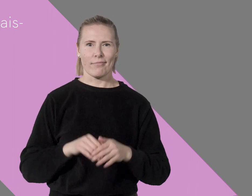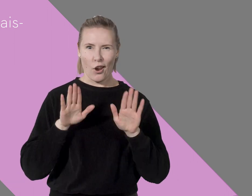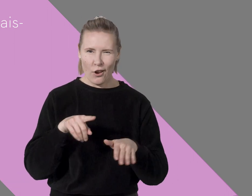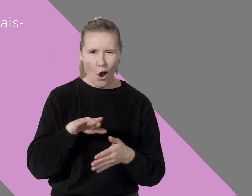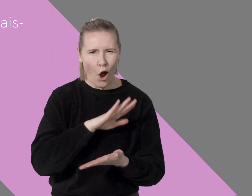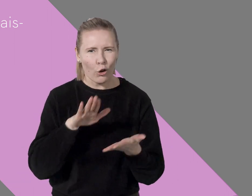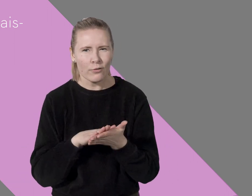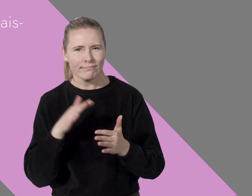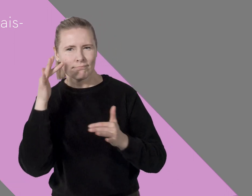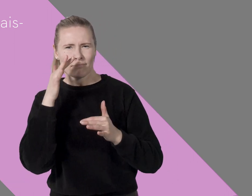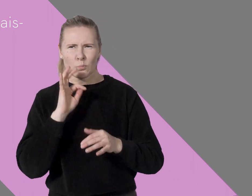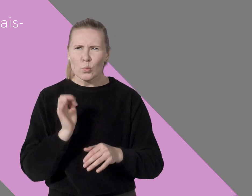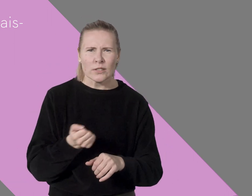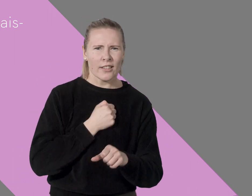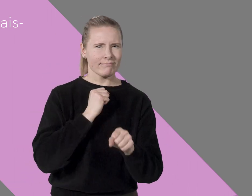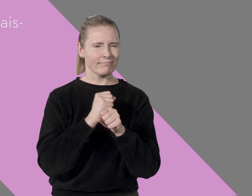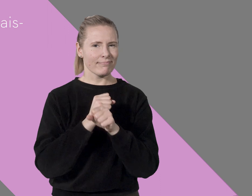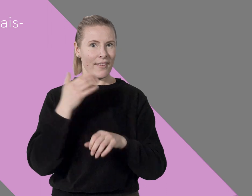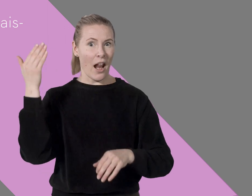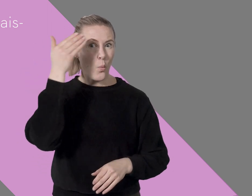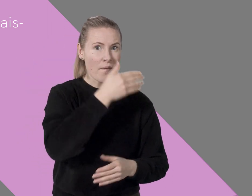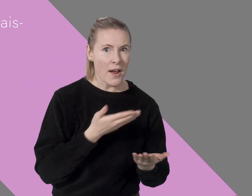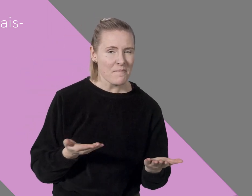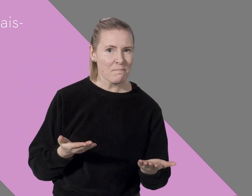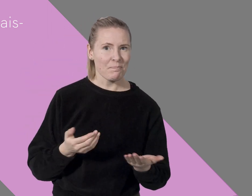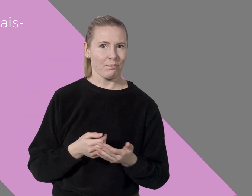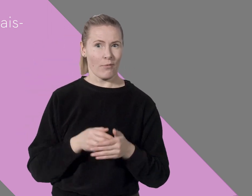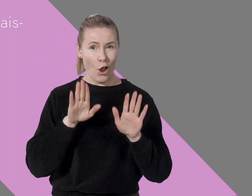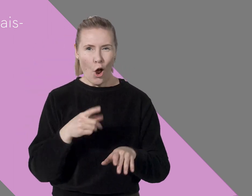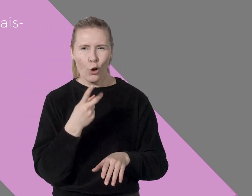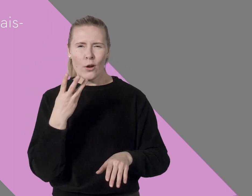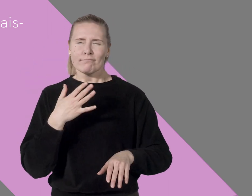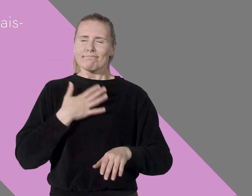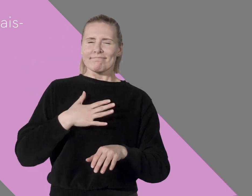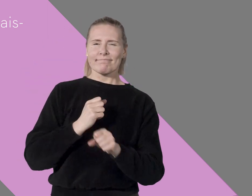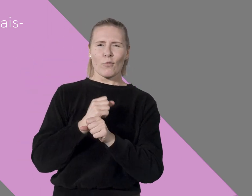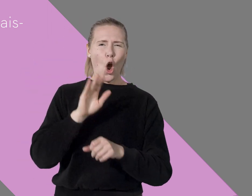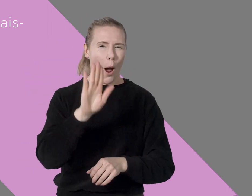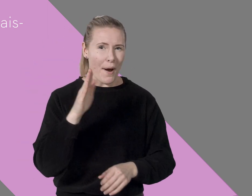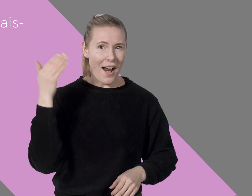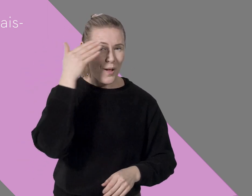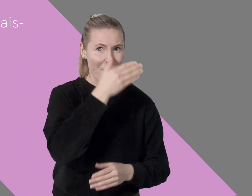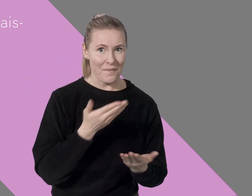Oletko koskaan miettinyt, miten elokuvia tehdään? Oletko kenties halunnut joskus tehdä oman elokuvan?